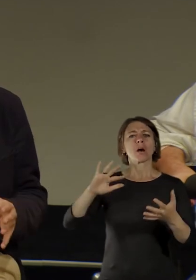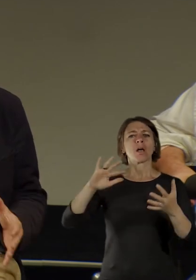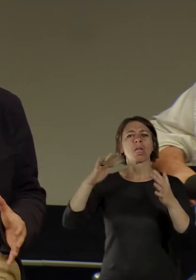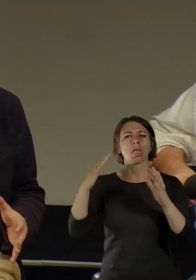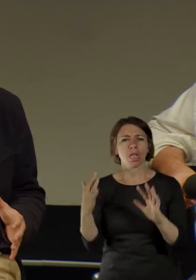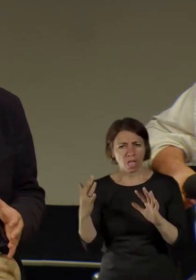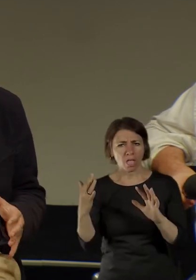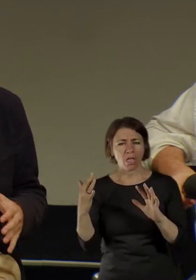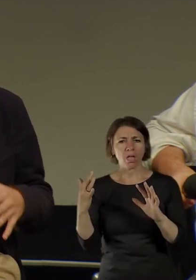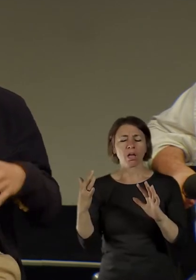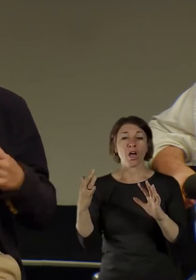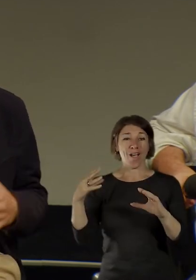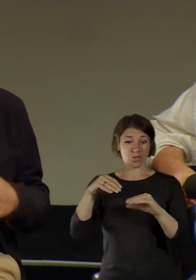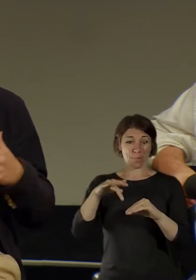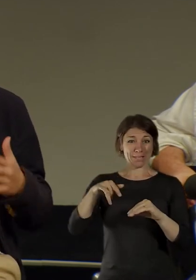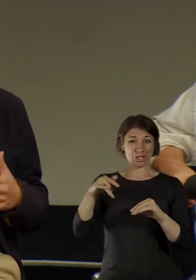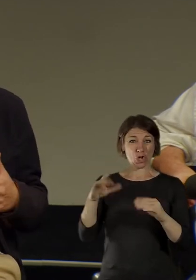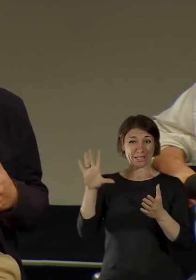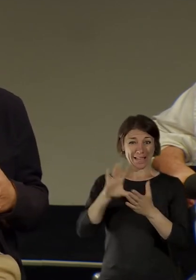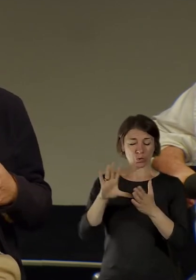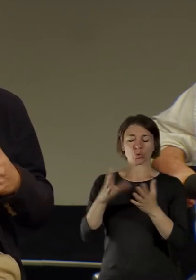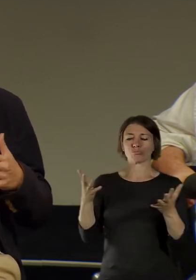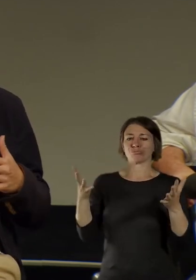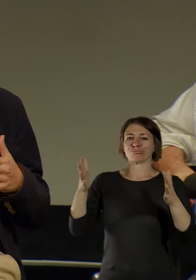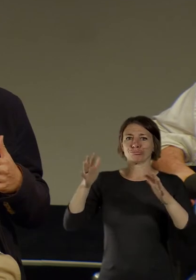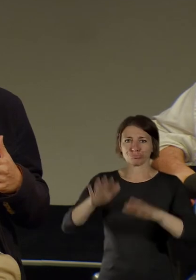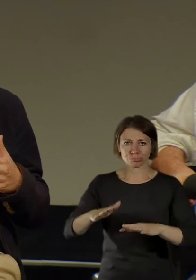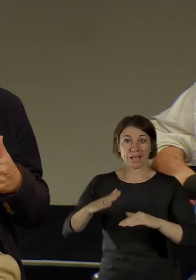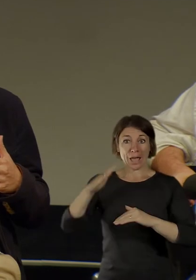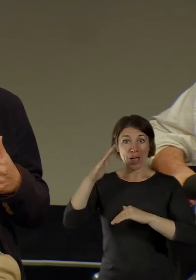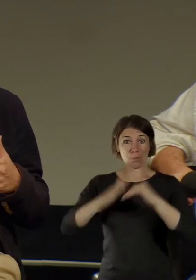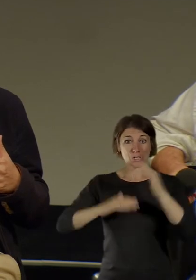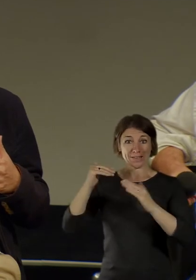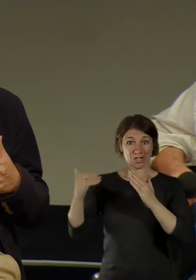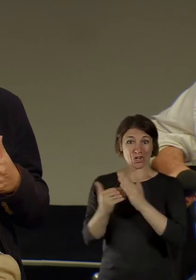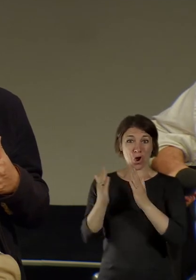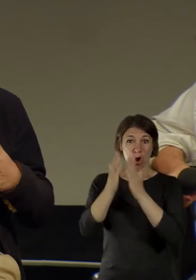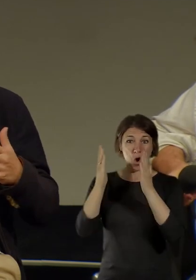blízko centra naopak pomůže v globálu městu. A to jednak proto, že je to levnější